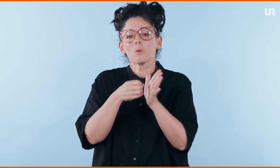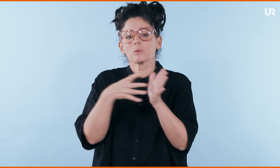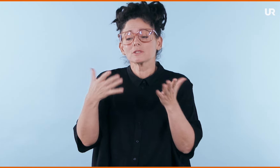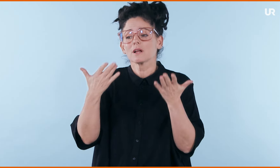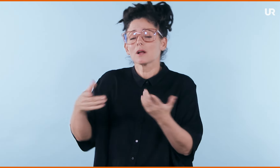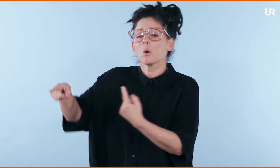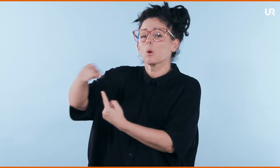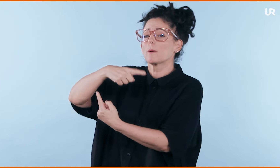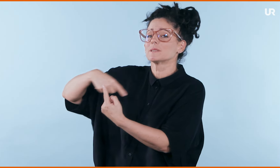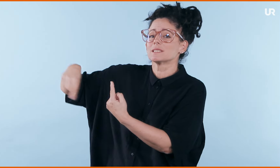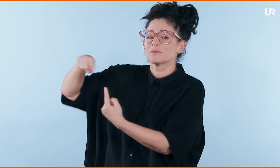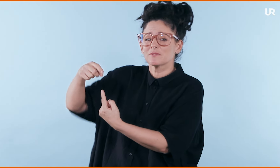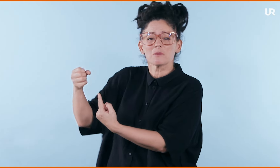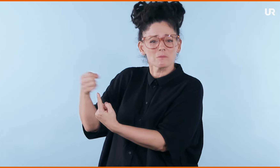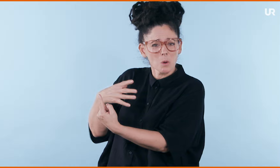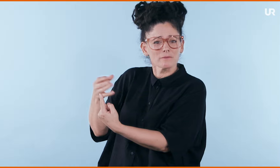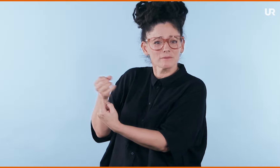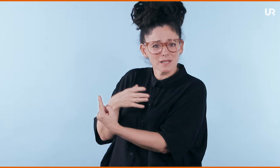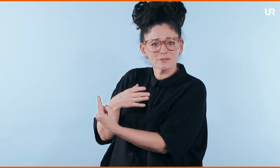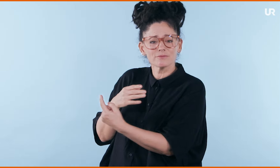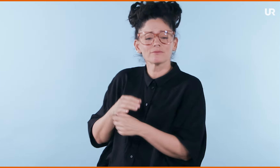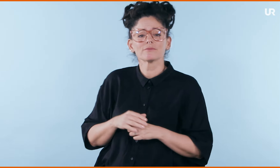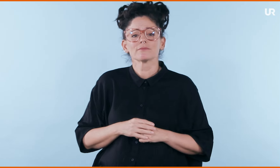Jo, eftersom det är omgivningen som påverkar.